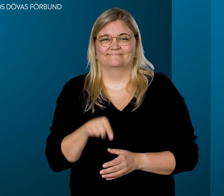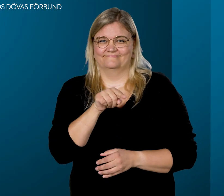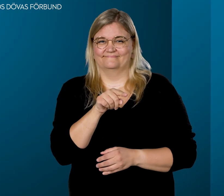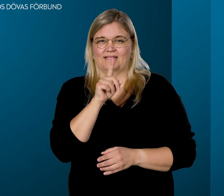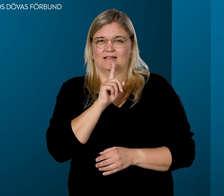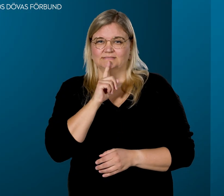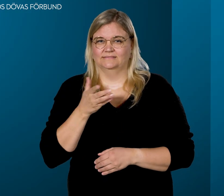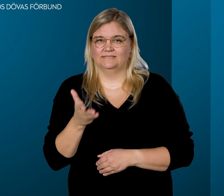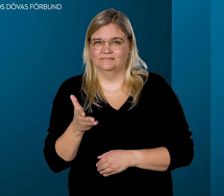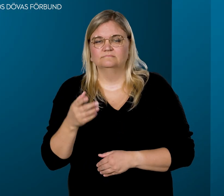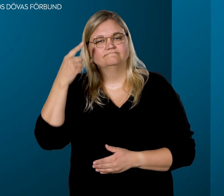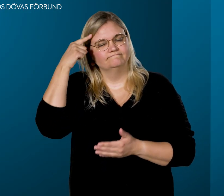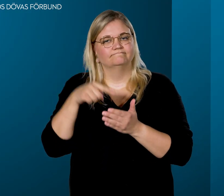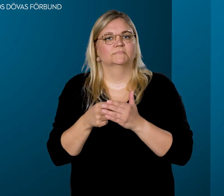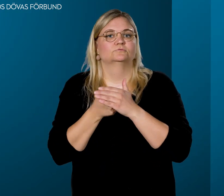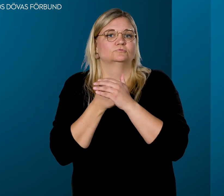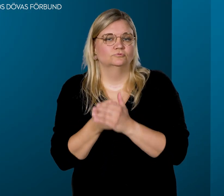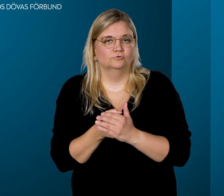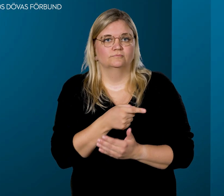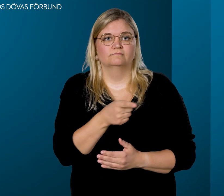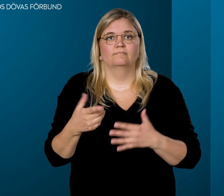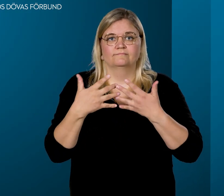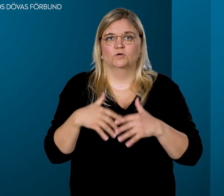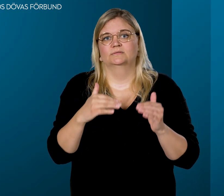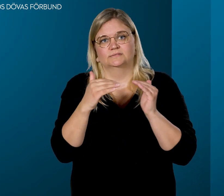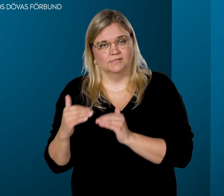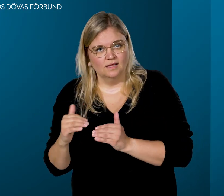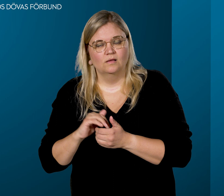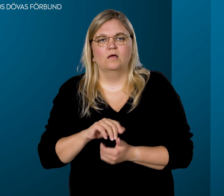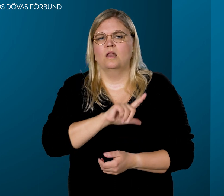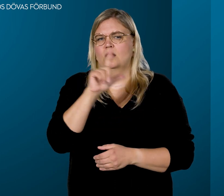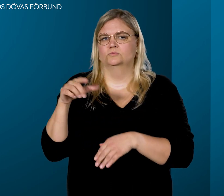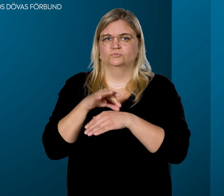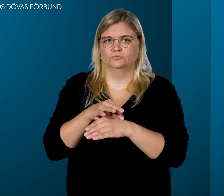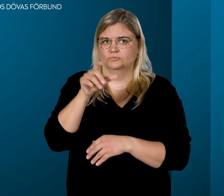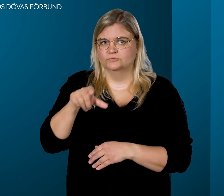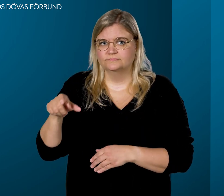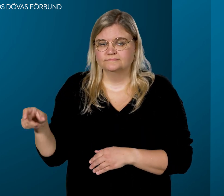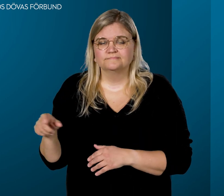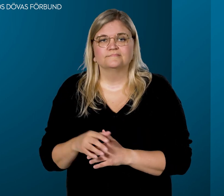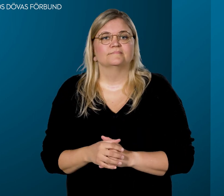Valinsamlingen Pieni ele stödjer personer med funktionsnedsättning och långtidssjuka.